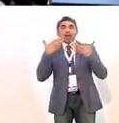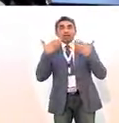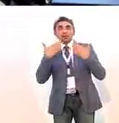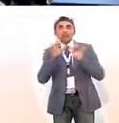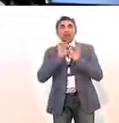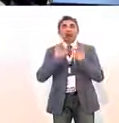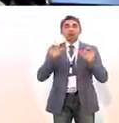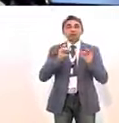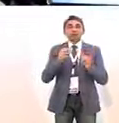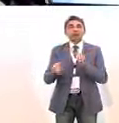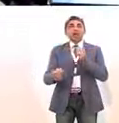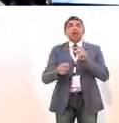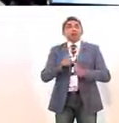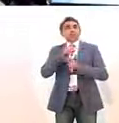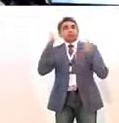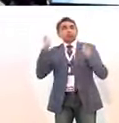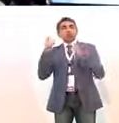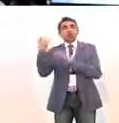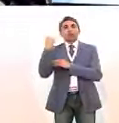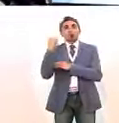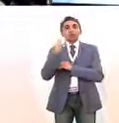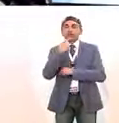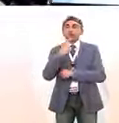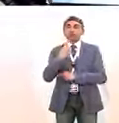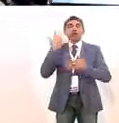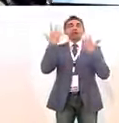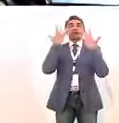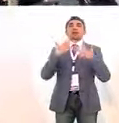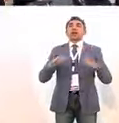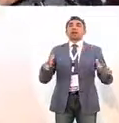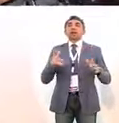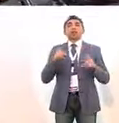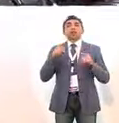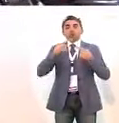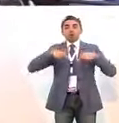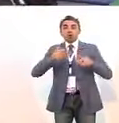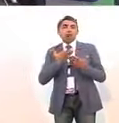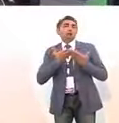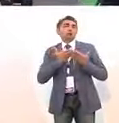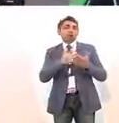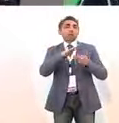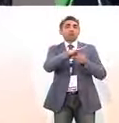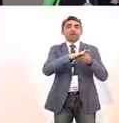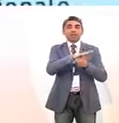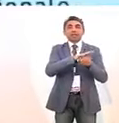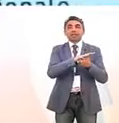di maggiore forza e dice finalmente che noi diamo una mano anche alle famiglie e non soltanto